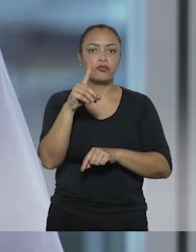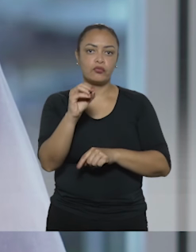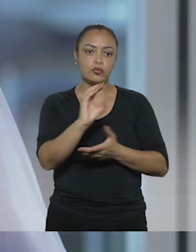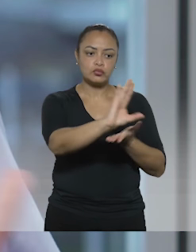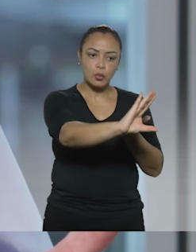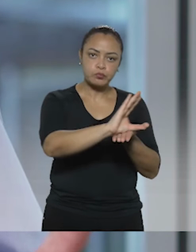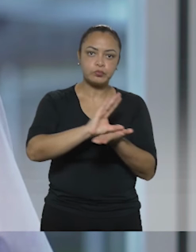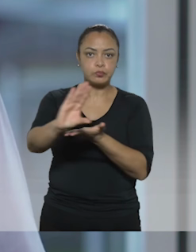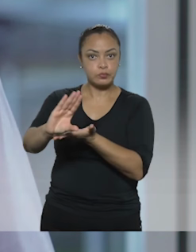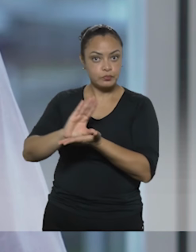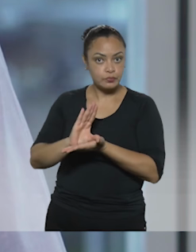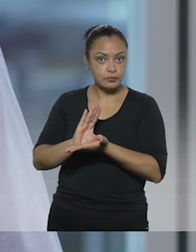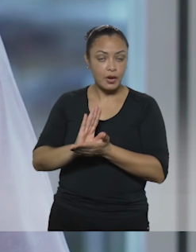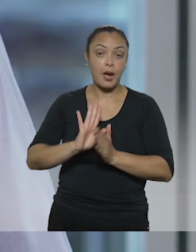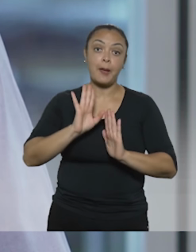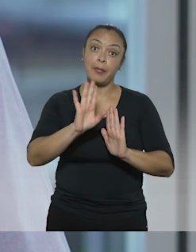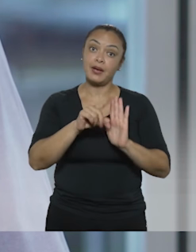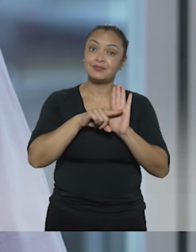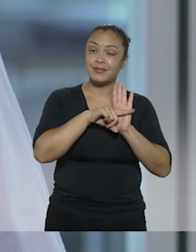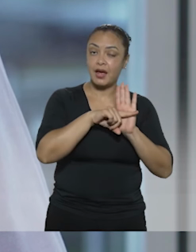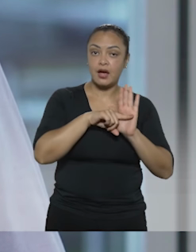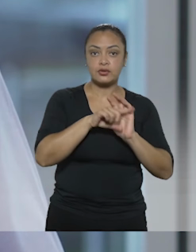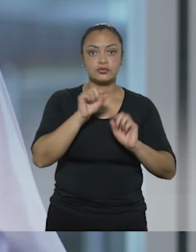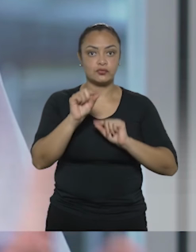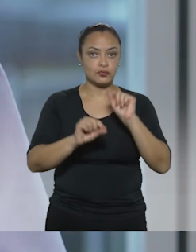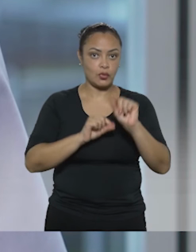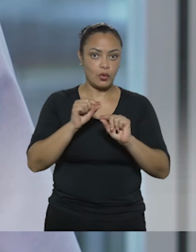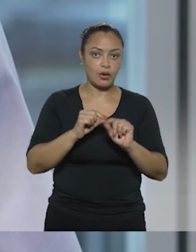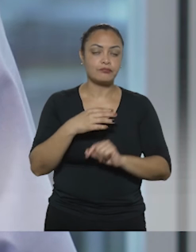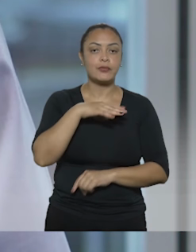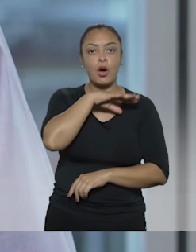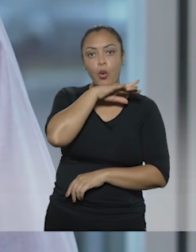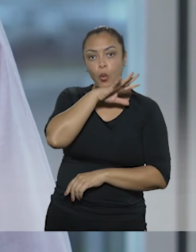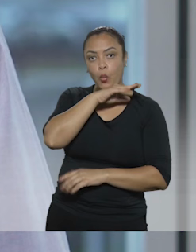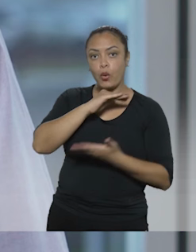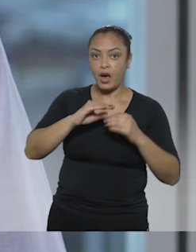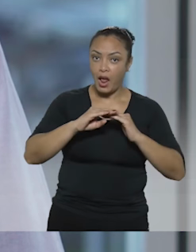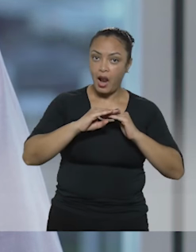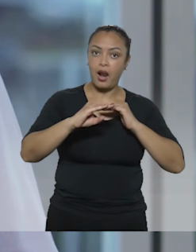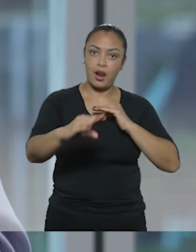Por outro lado, a contribuição negativa veio do desempenho ruim das lajes corporativas,